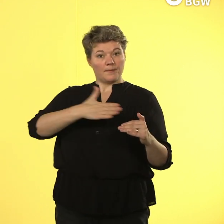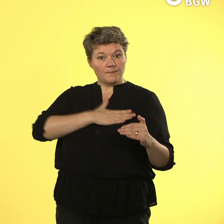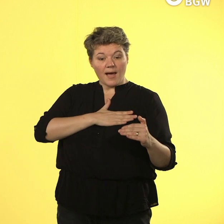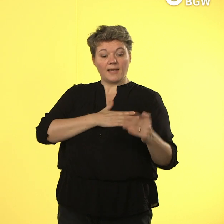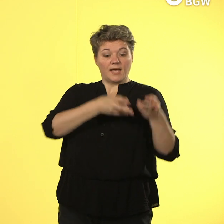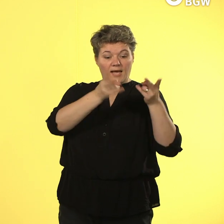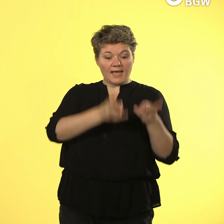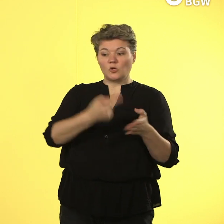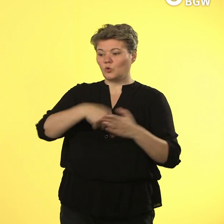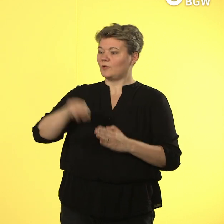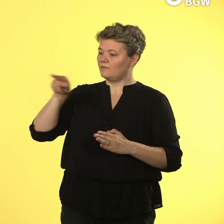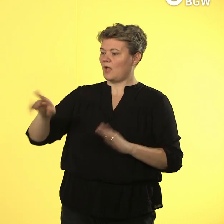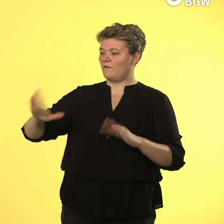Das geht z. B. so in Bezug auf Frau Meier: